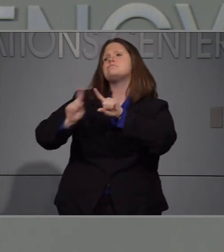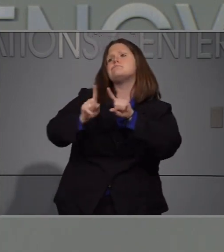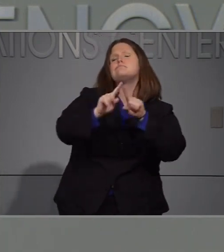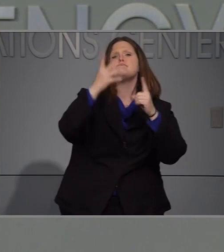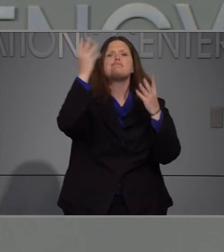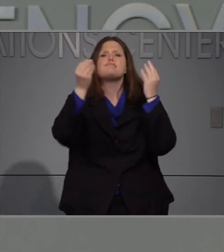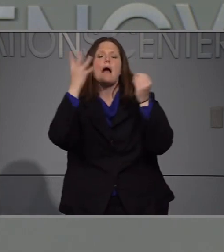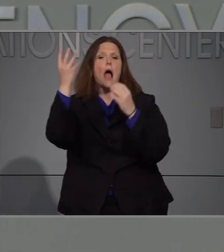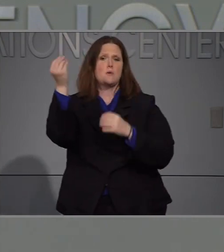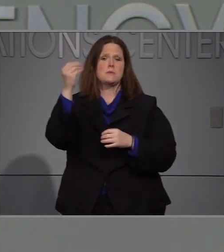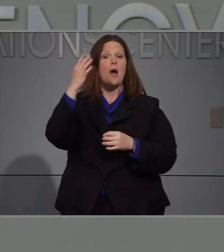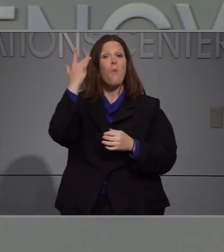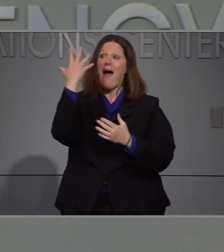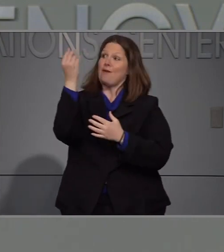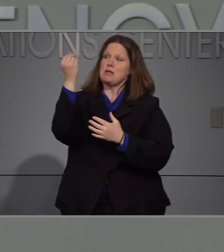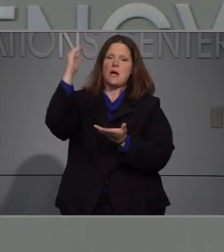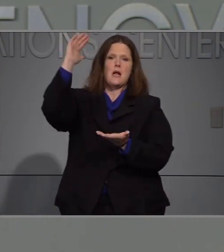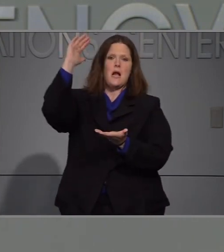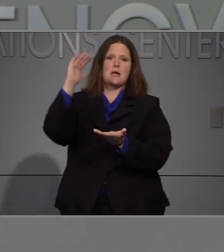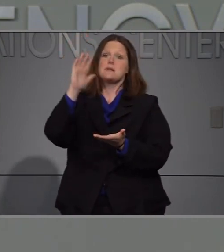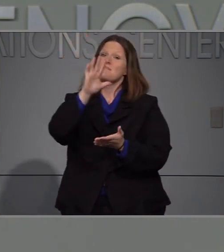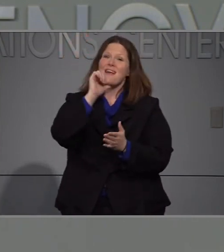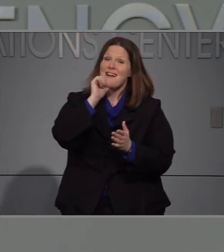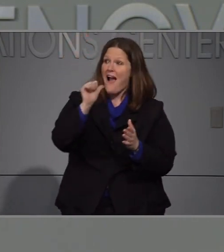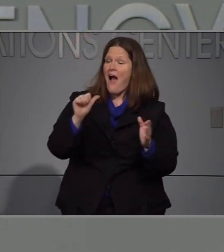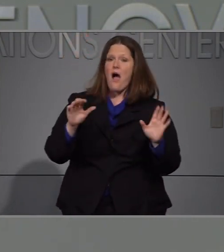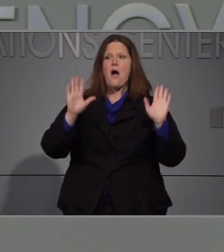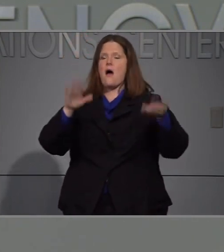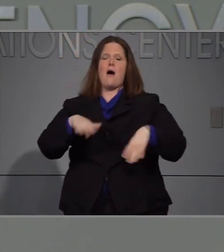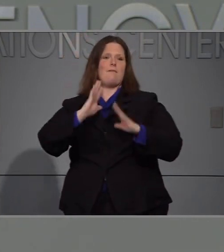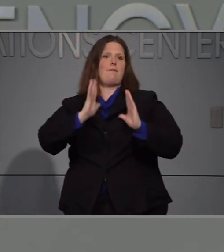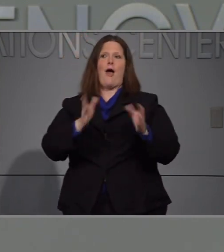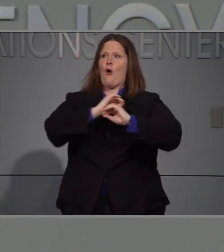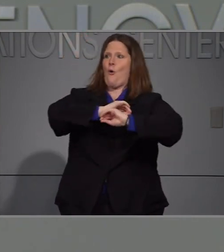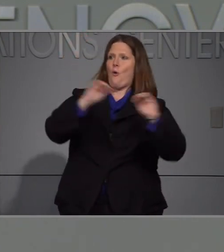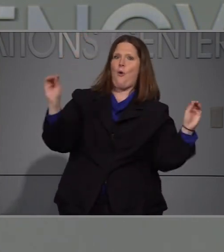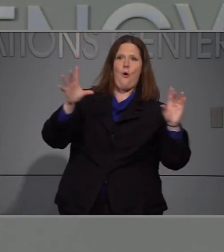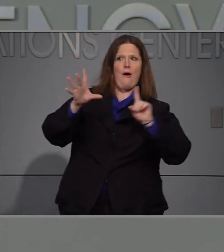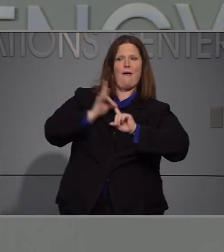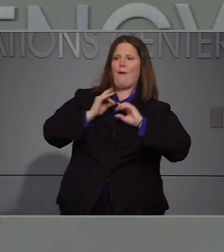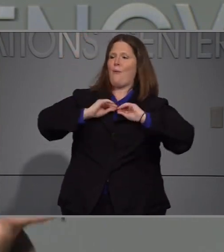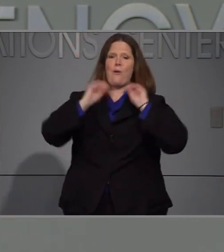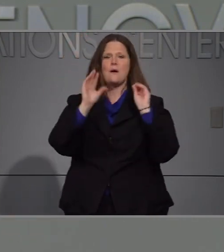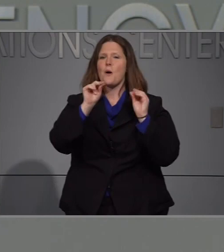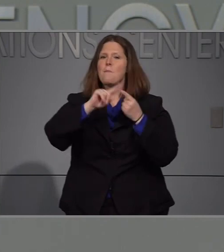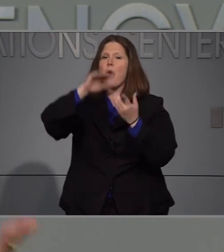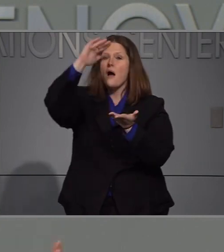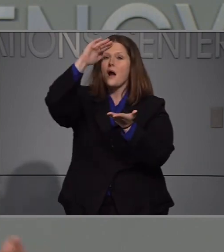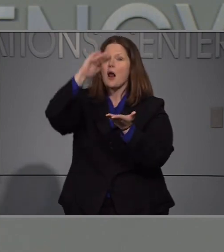aire libre, el riesgo de la transmisión del virus es más bajo no es cero, pero es más bajo.